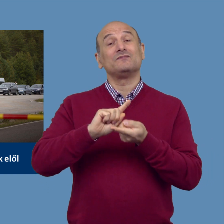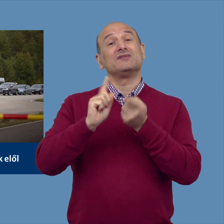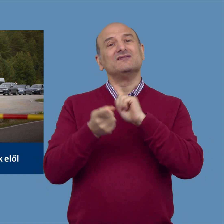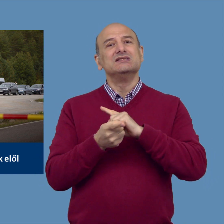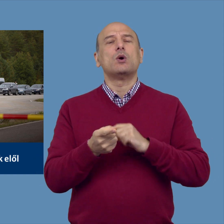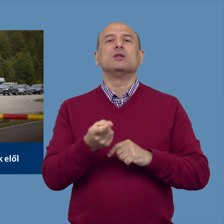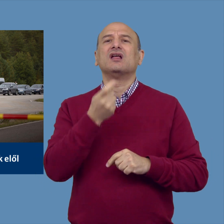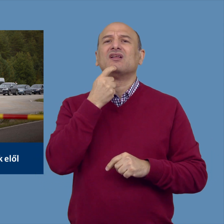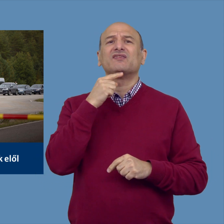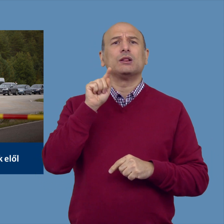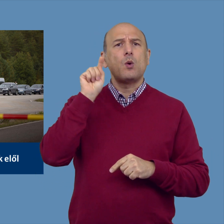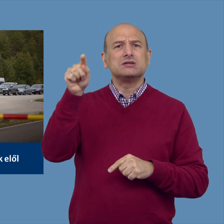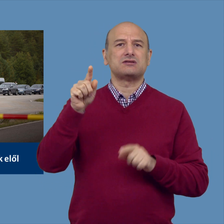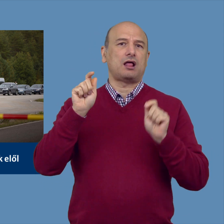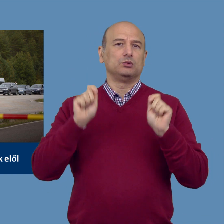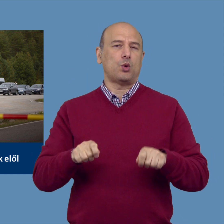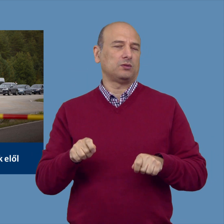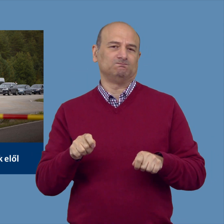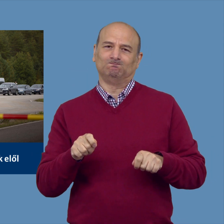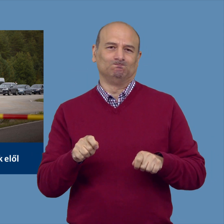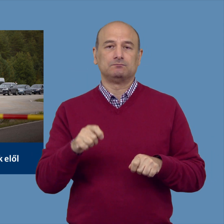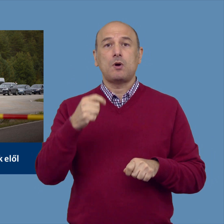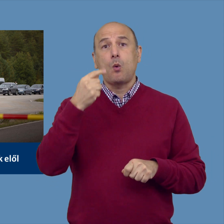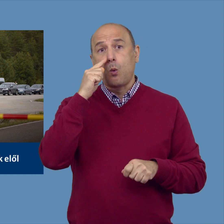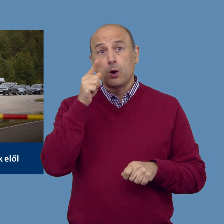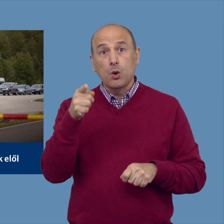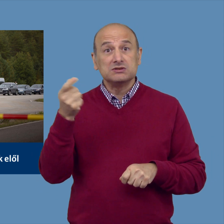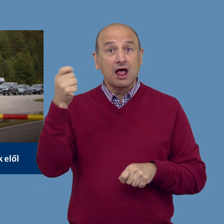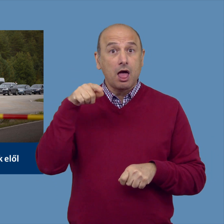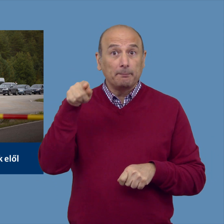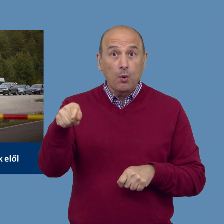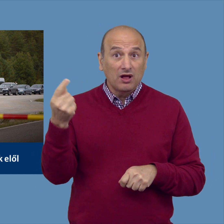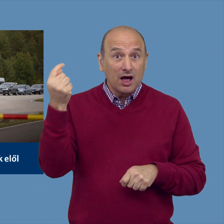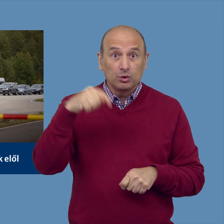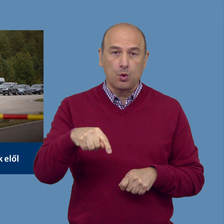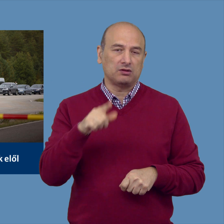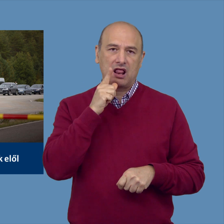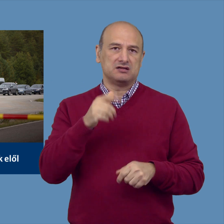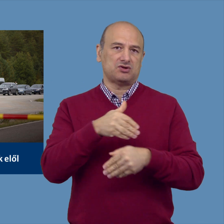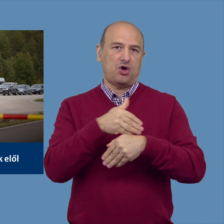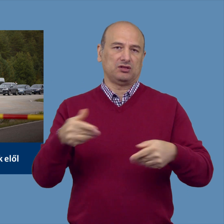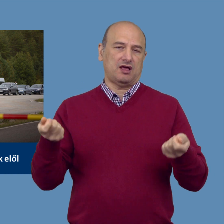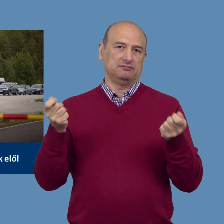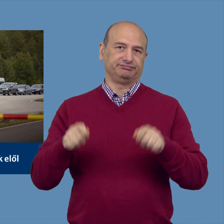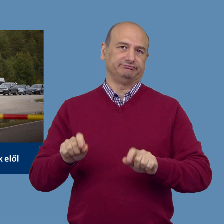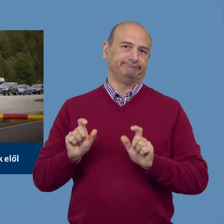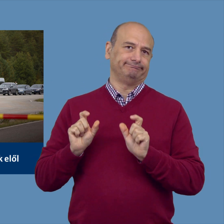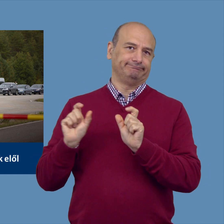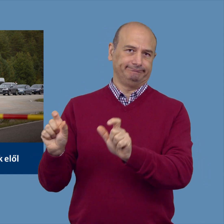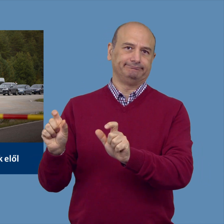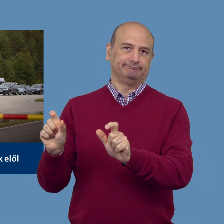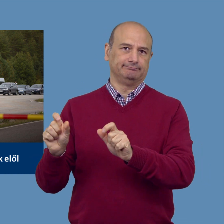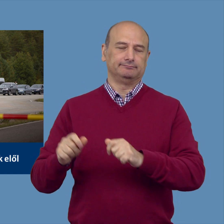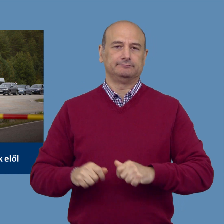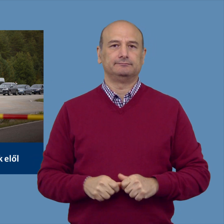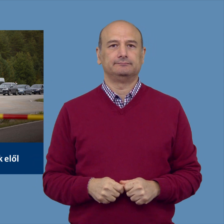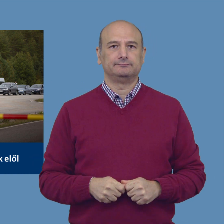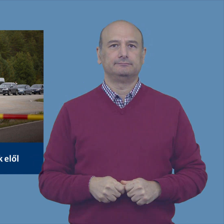Finnország döntött arról, hogy nem engedi be az orosz állampolgárokat.